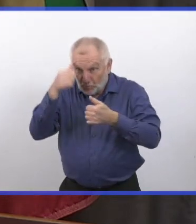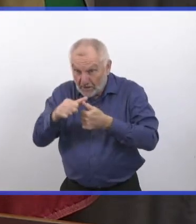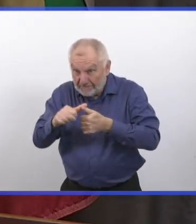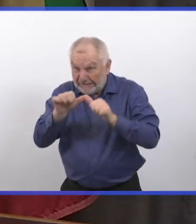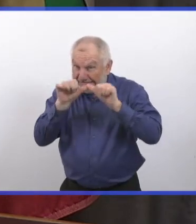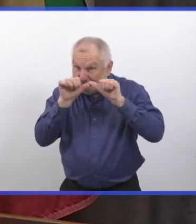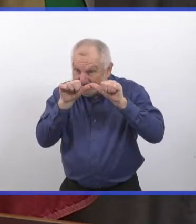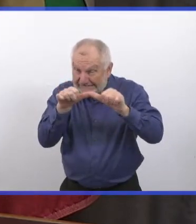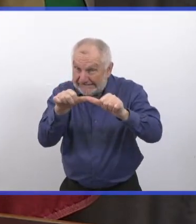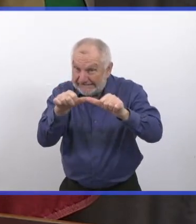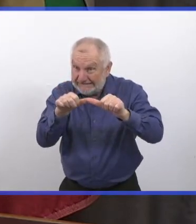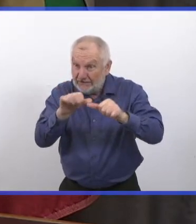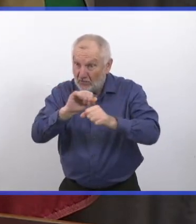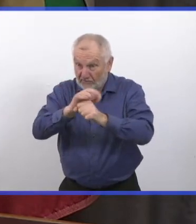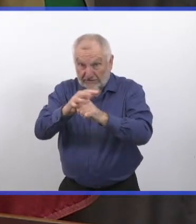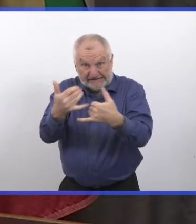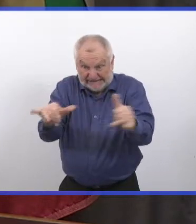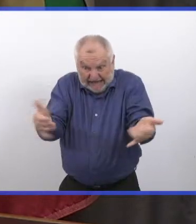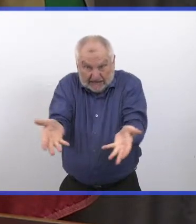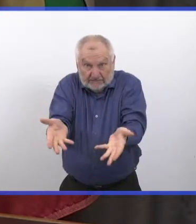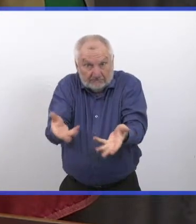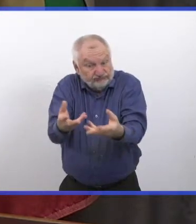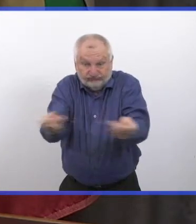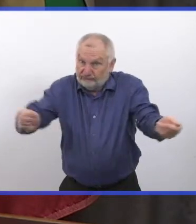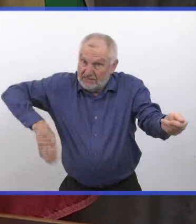Le virus de la COVID-19 est un nouveau virus.